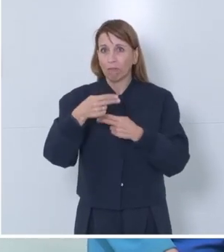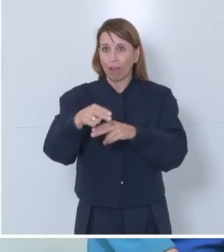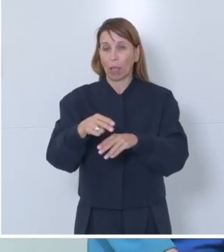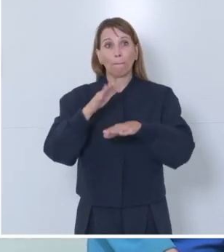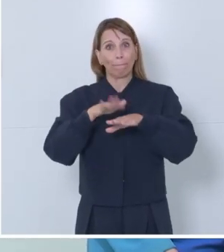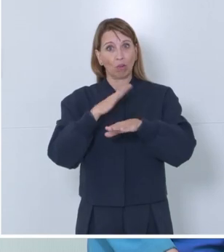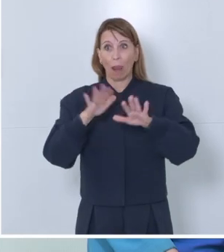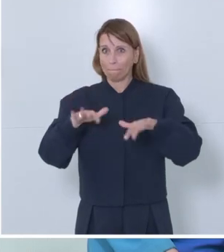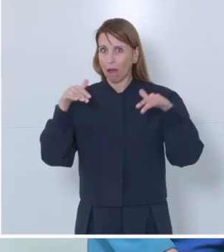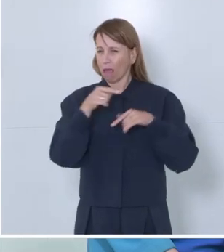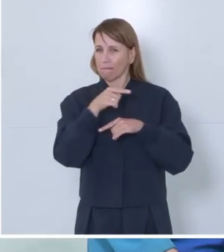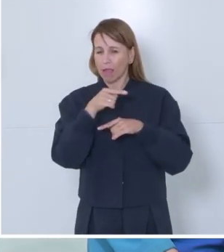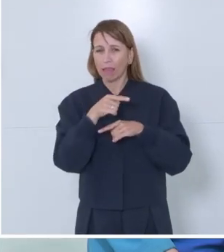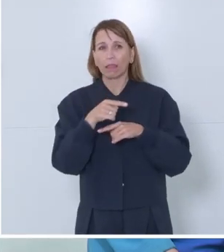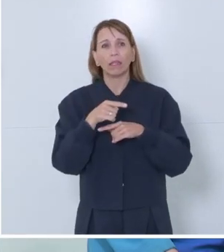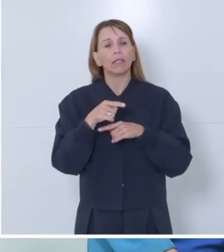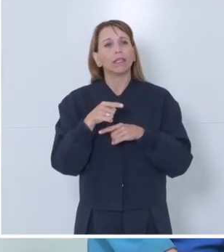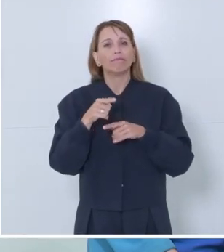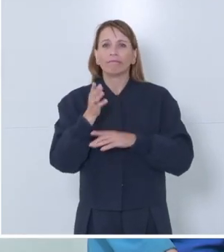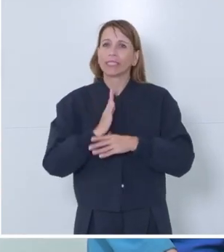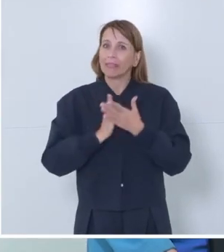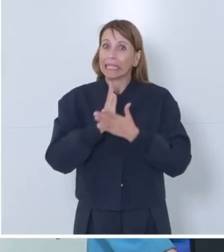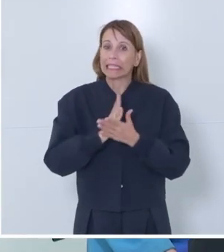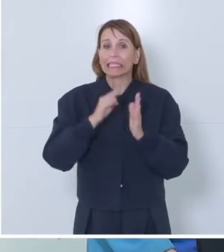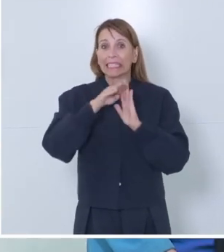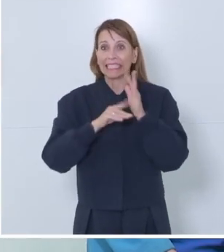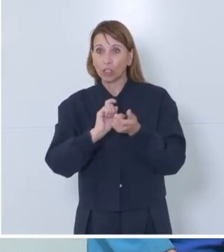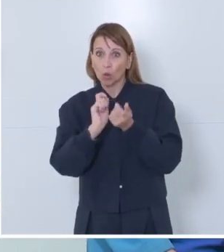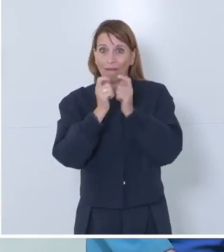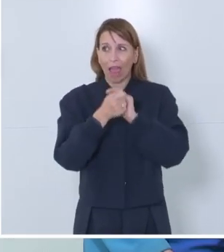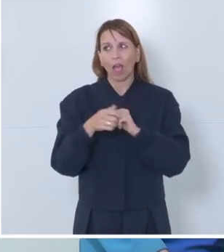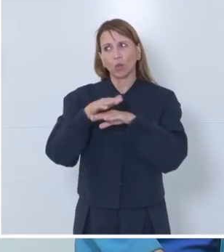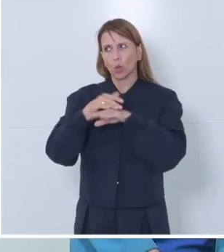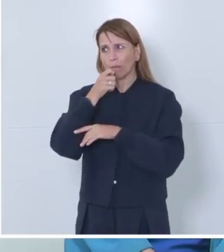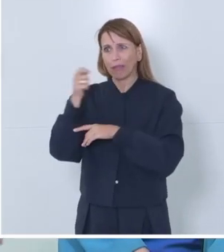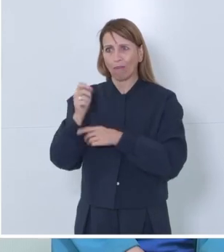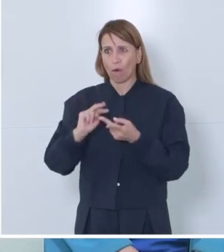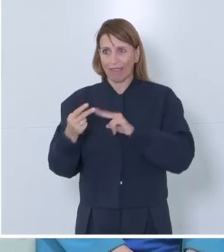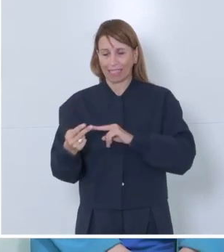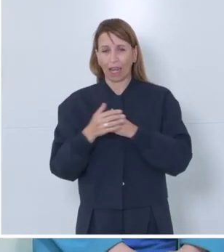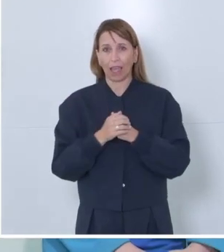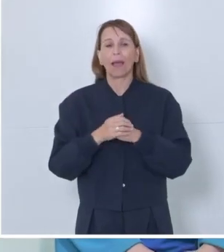Parlament die Zivildienstgesetzesnovelle, wir wechseln das Mikrofon. Beispielsweise hat ja das